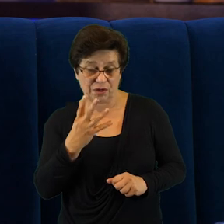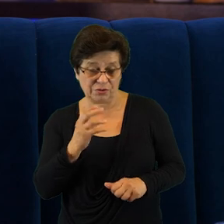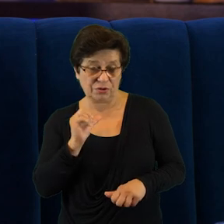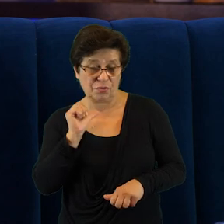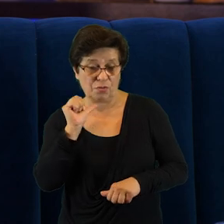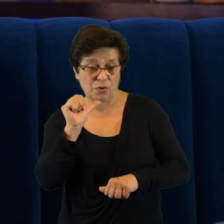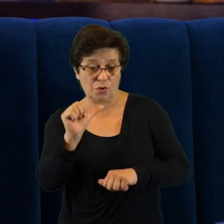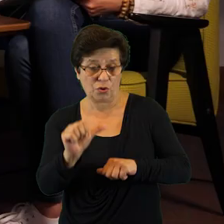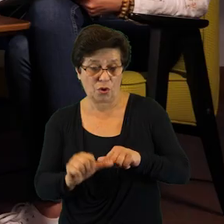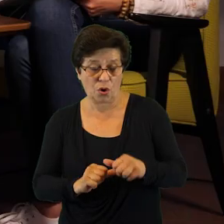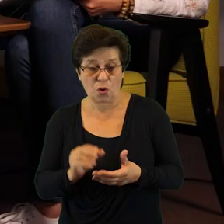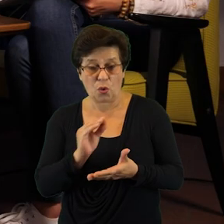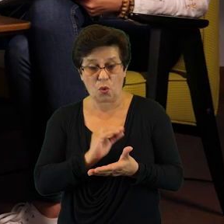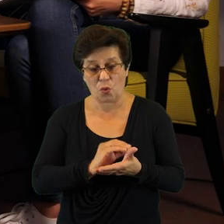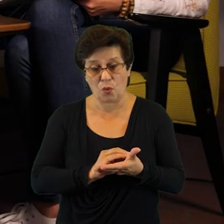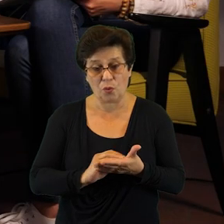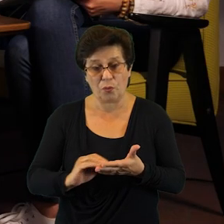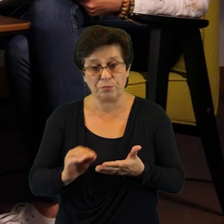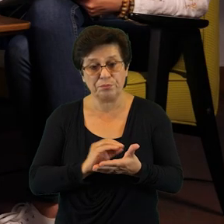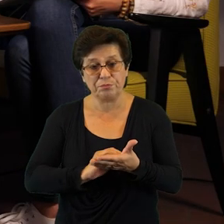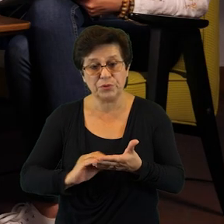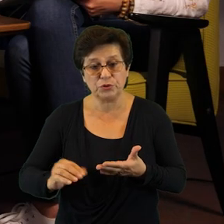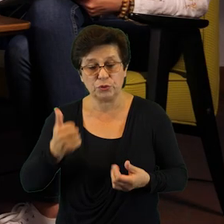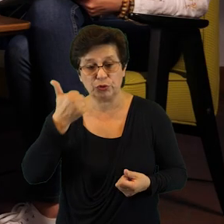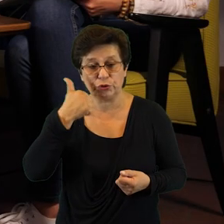publikuje dużą recenzję ze 138 wierszy,